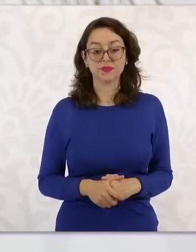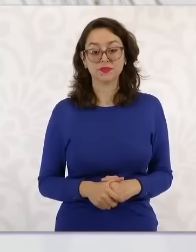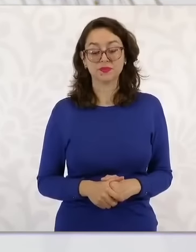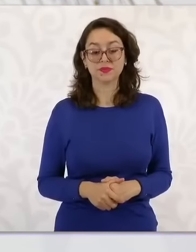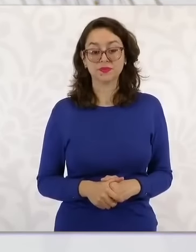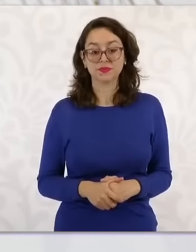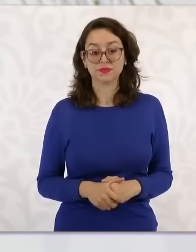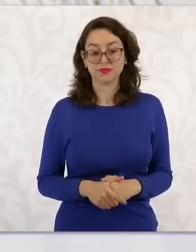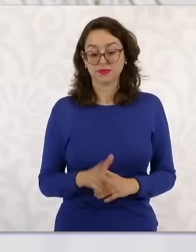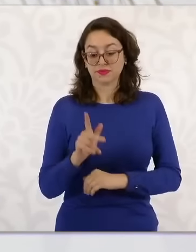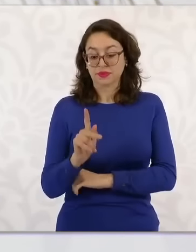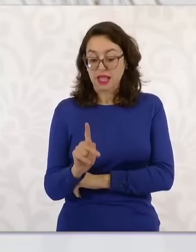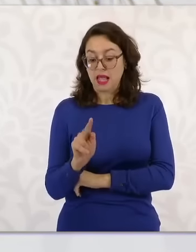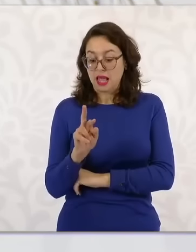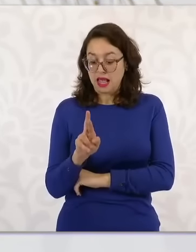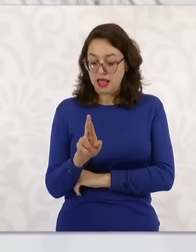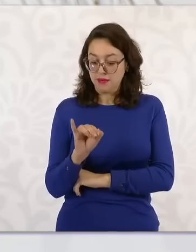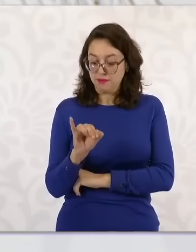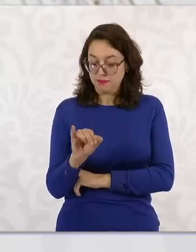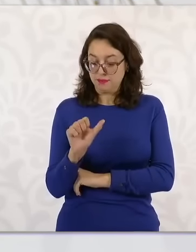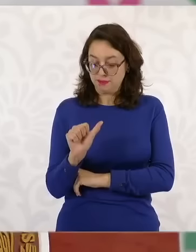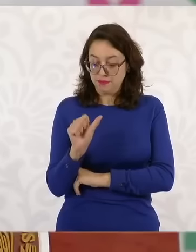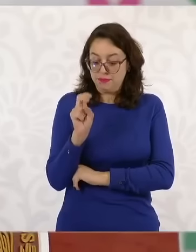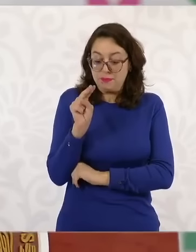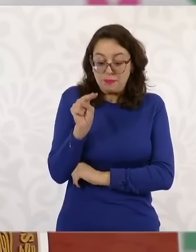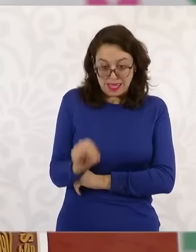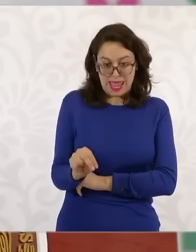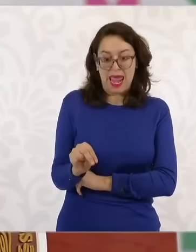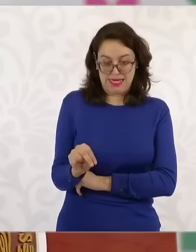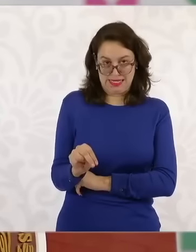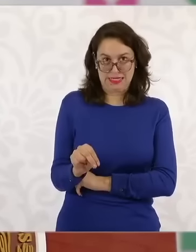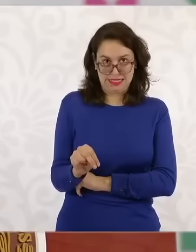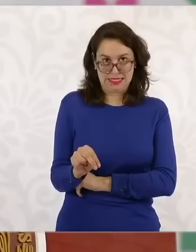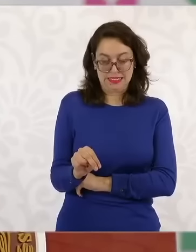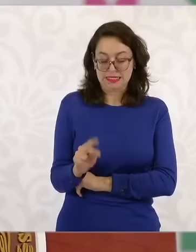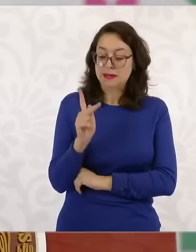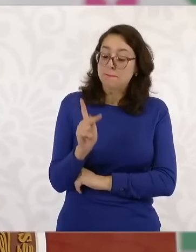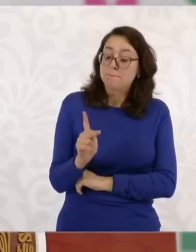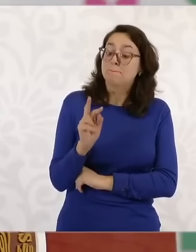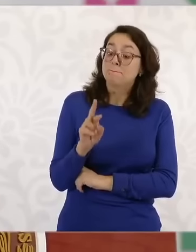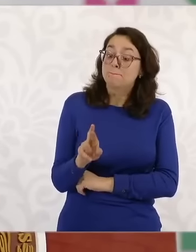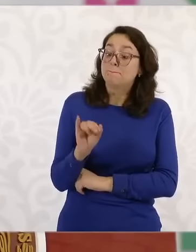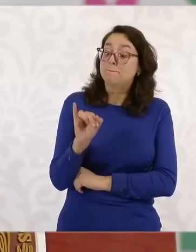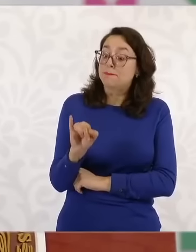El PRIAN, porque es el PRIAN,